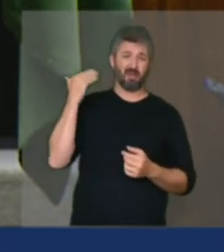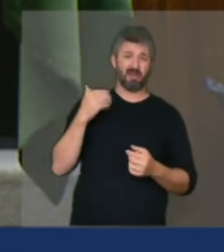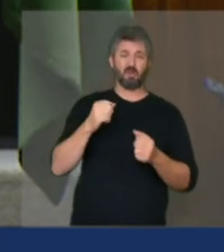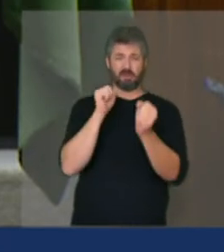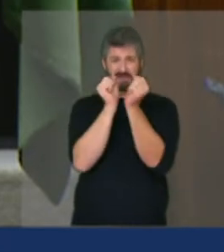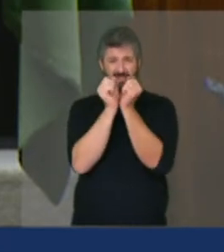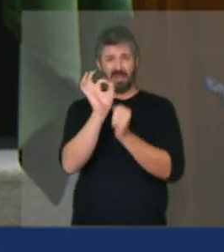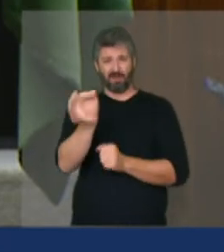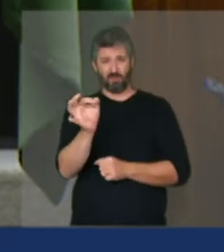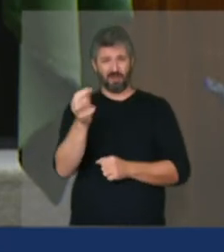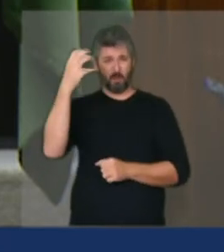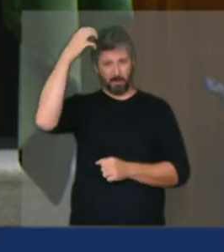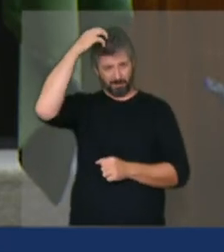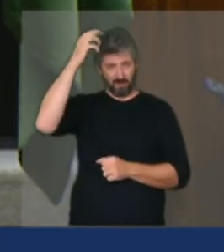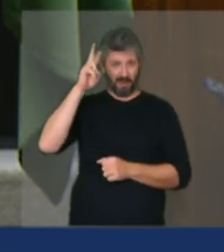ERA MELHOR UM NEGRO NO PELOURINHO TRABALHANDO DE